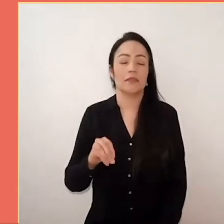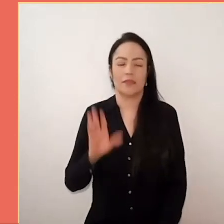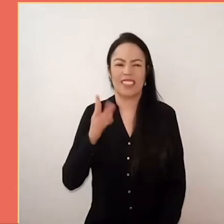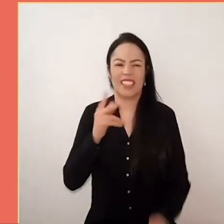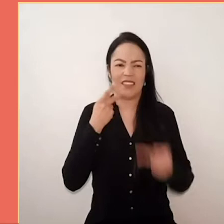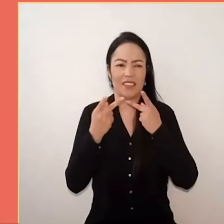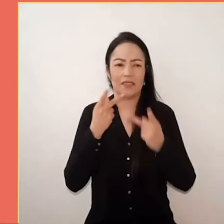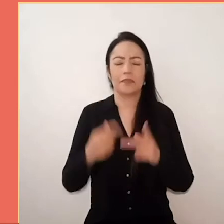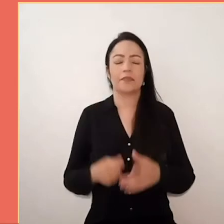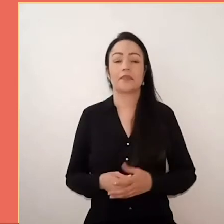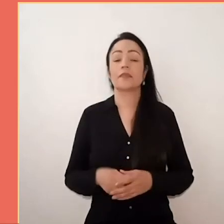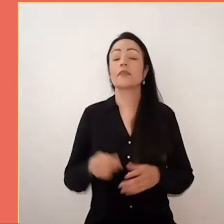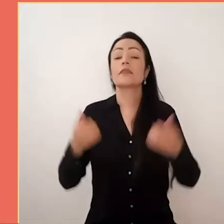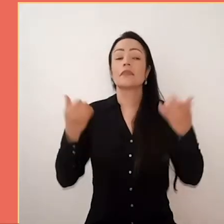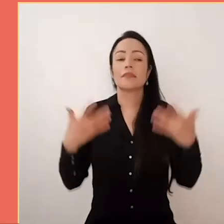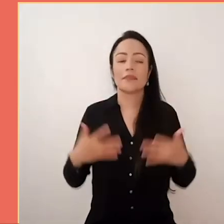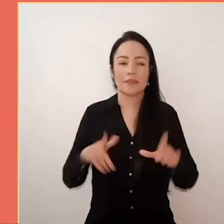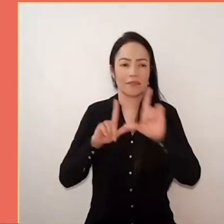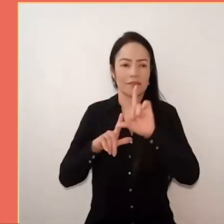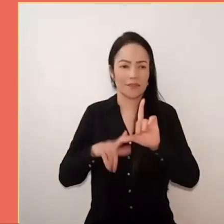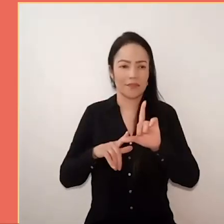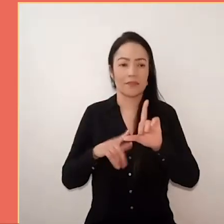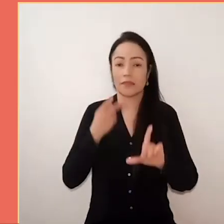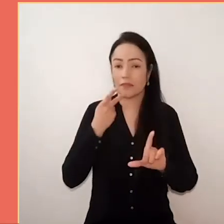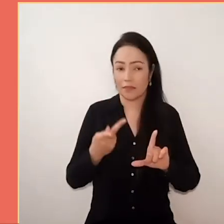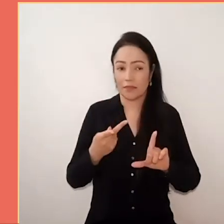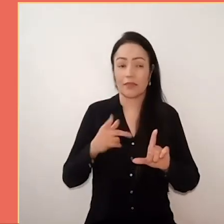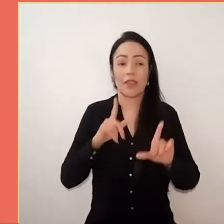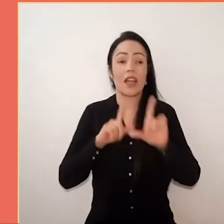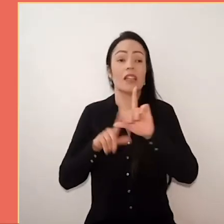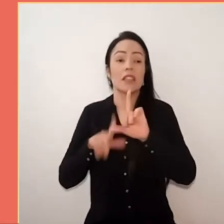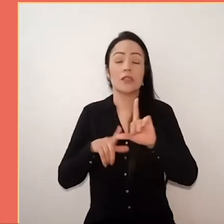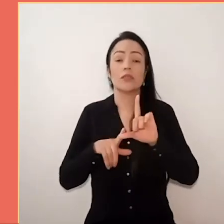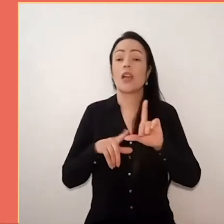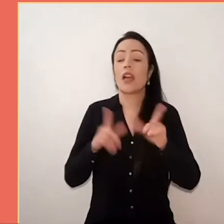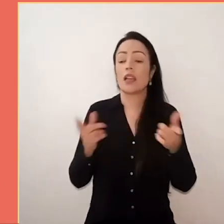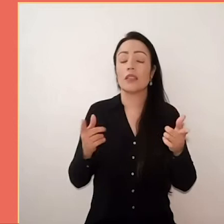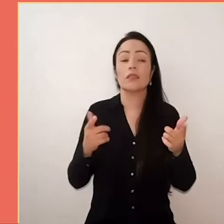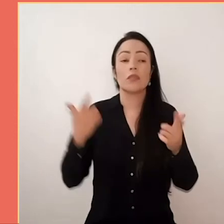Mas quando ele fala da literatura, ele fala: "A literatura é, entre outras coisas,